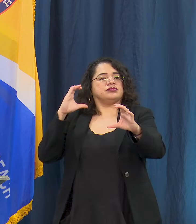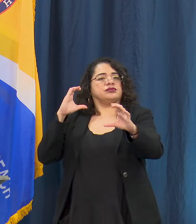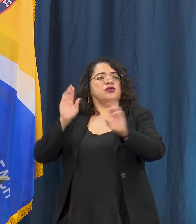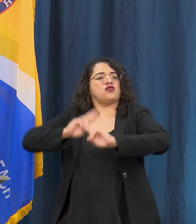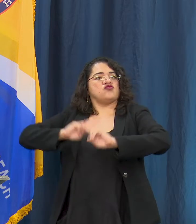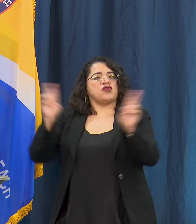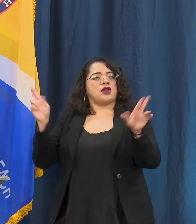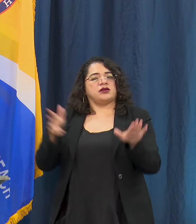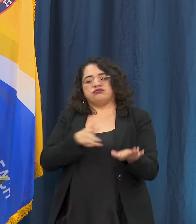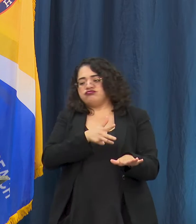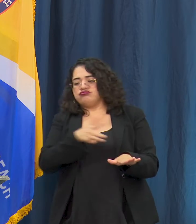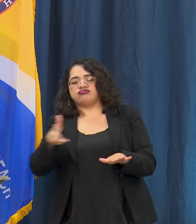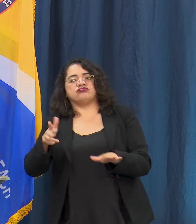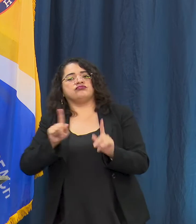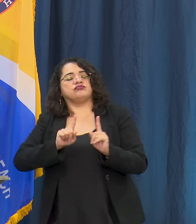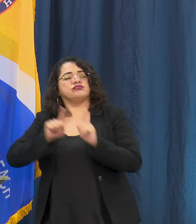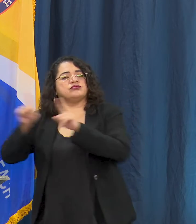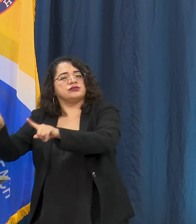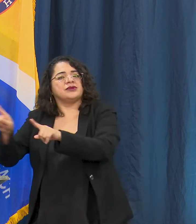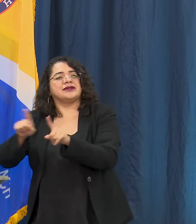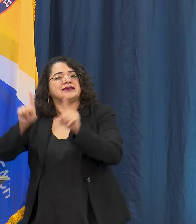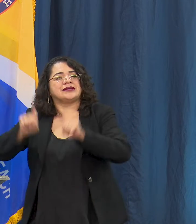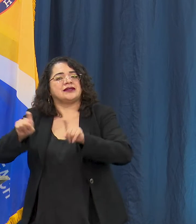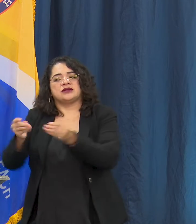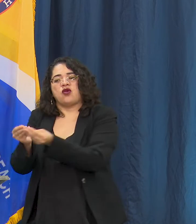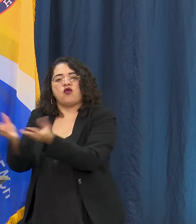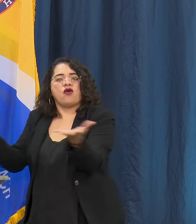accessibility' de las pruebas del Corona veeru's otra vez un servicio de pruebas